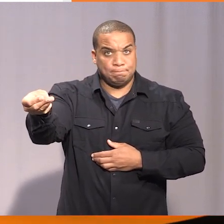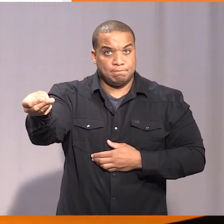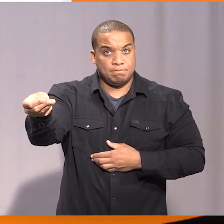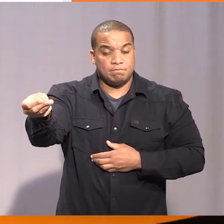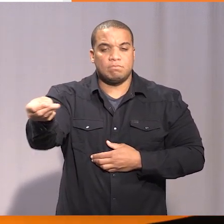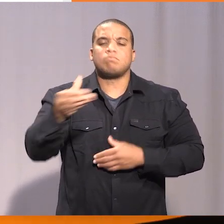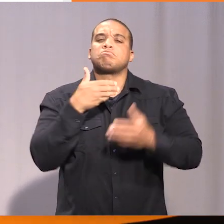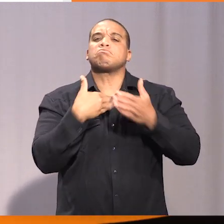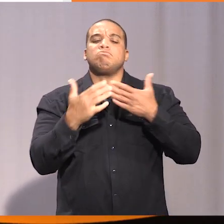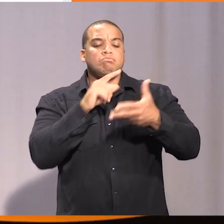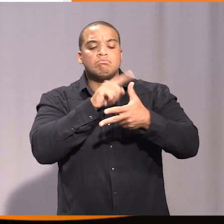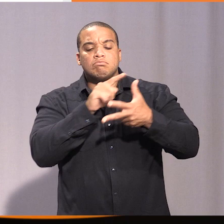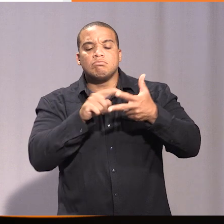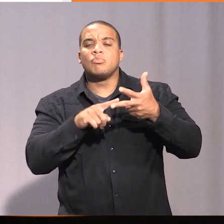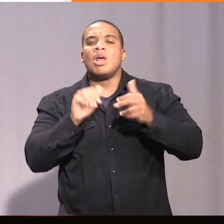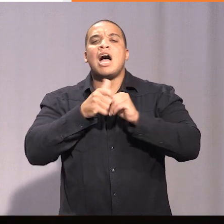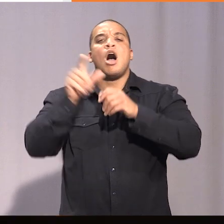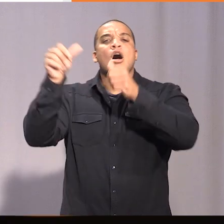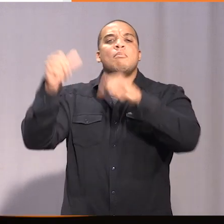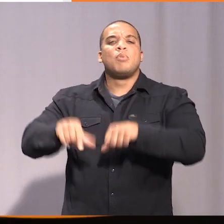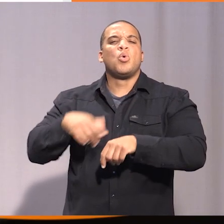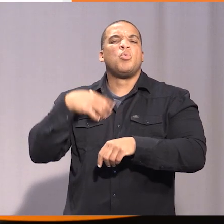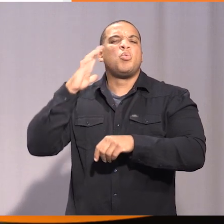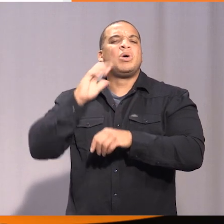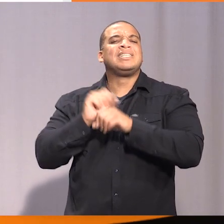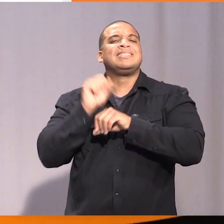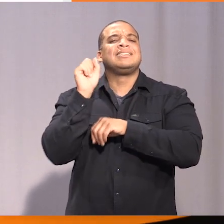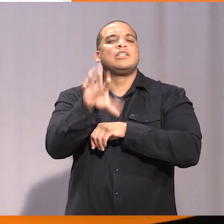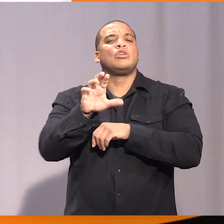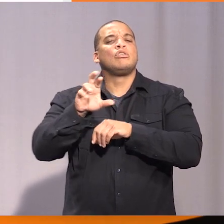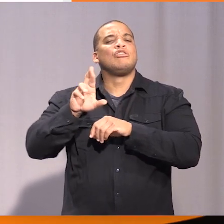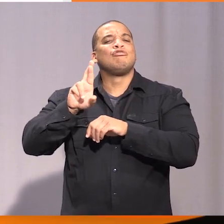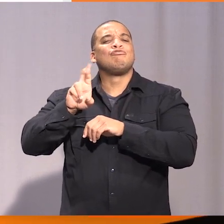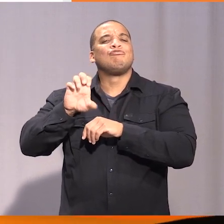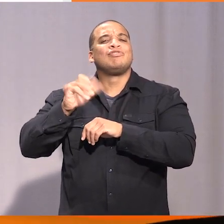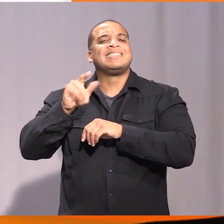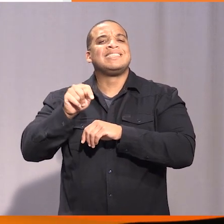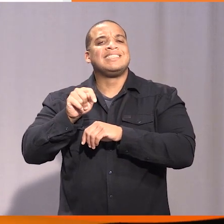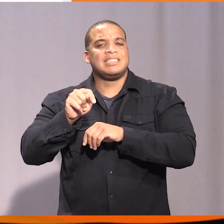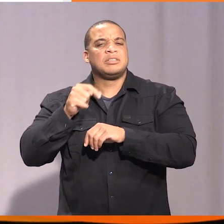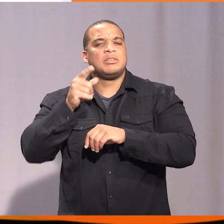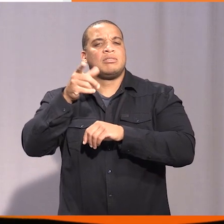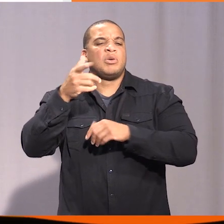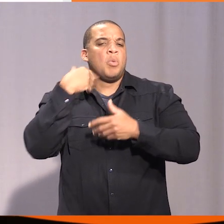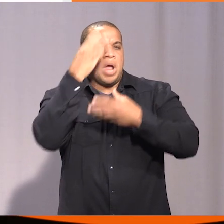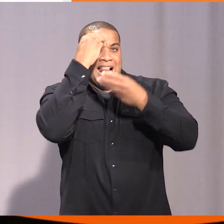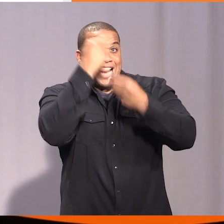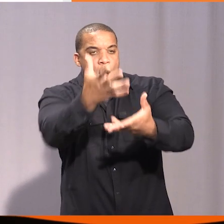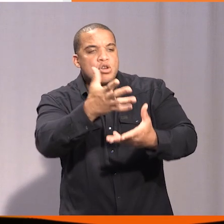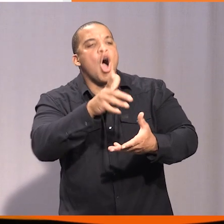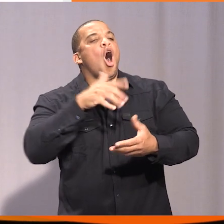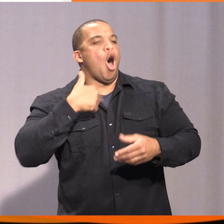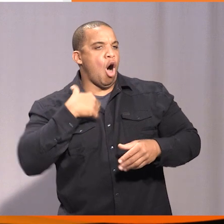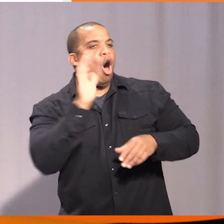entregará una confirmación de recibo, donde les informaremos que fue recibido, y que estamos listos para la siguiente fase.